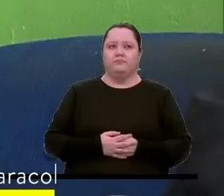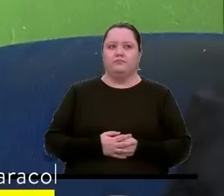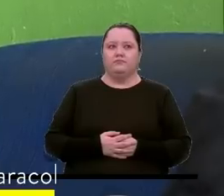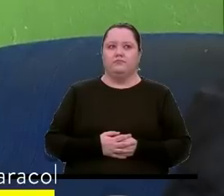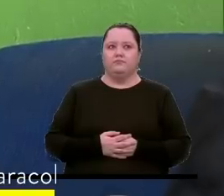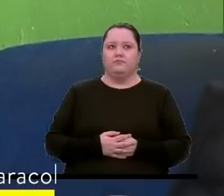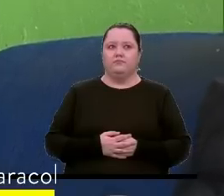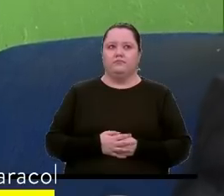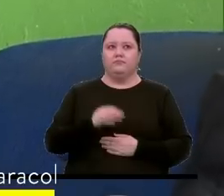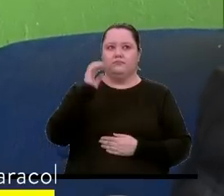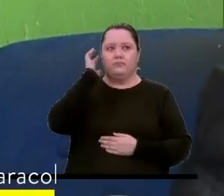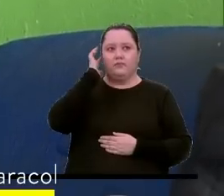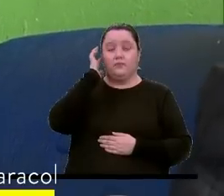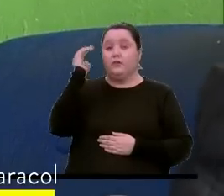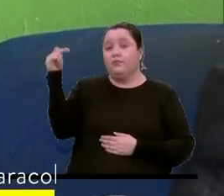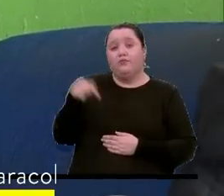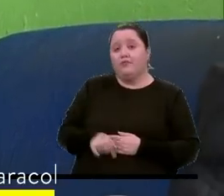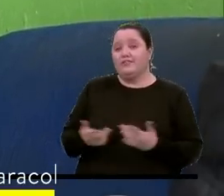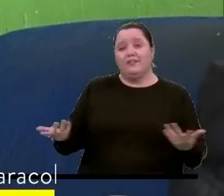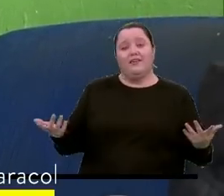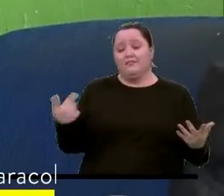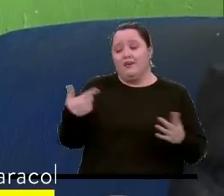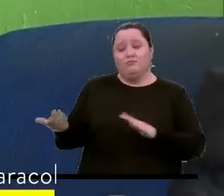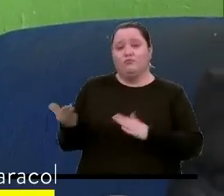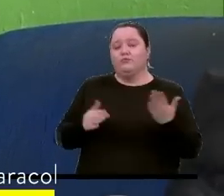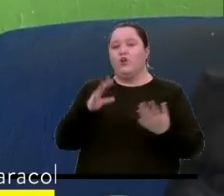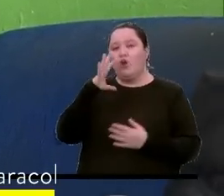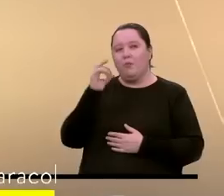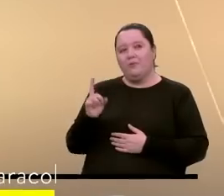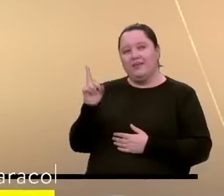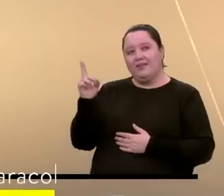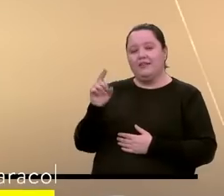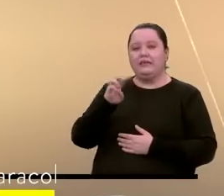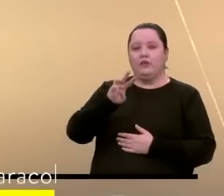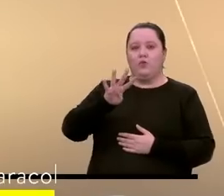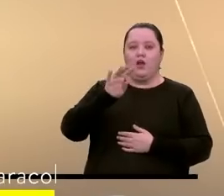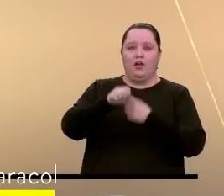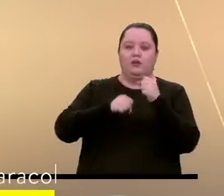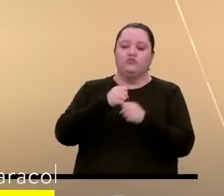)) espero que llegue,